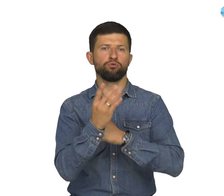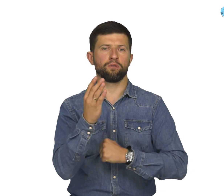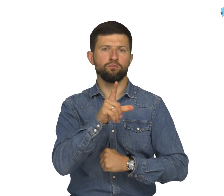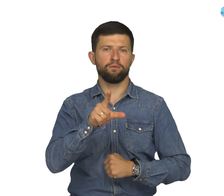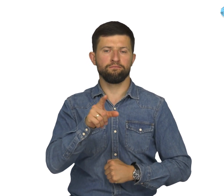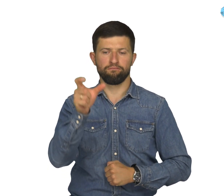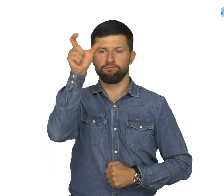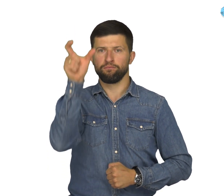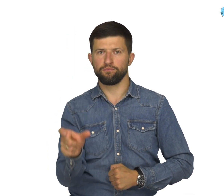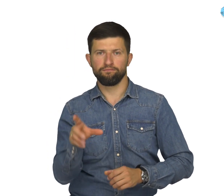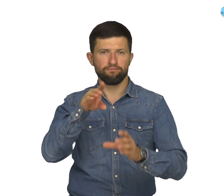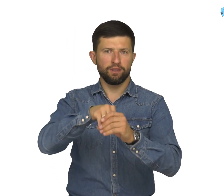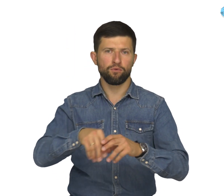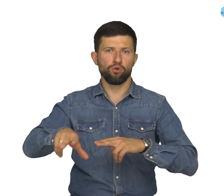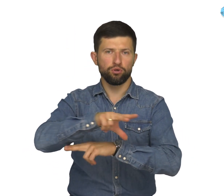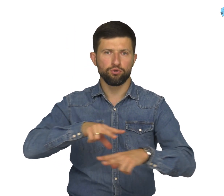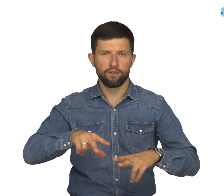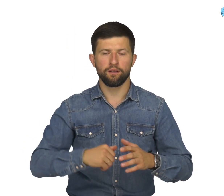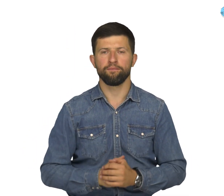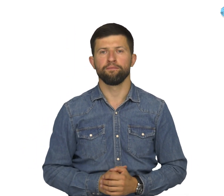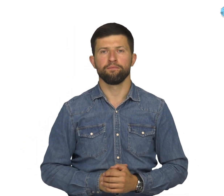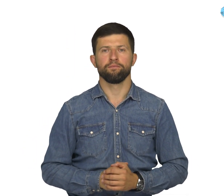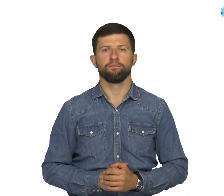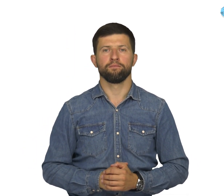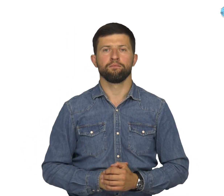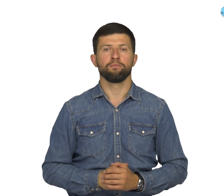które wynosi 674 zł miesięcznie na osobę w rodzinie